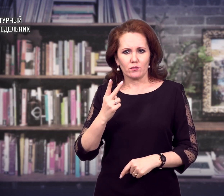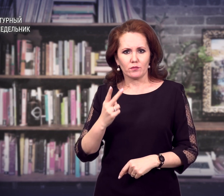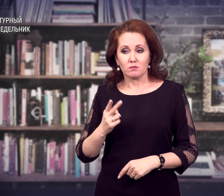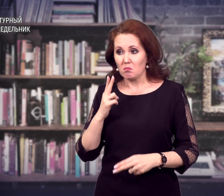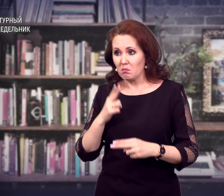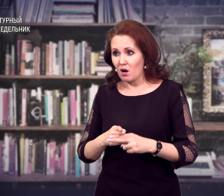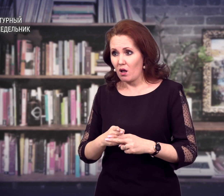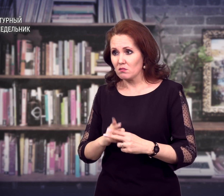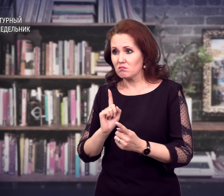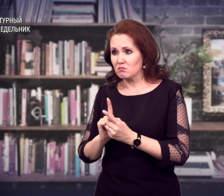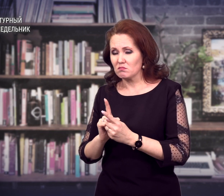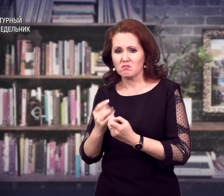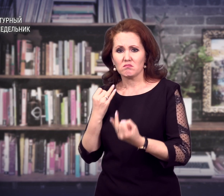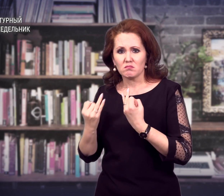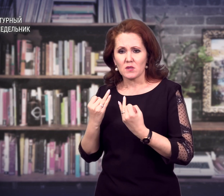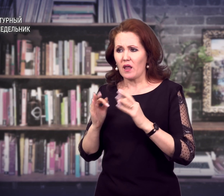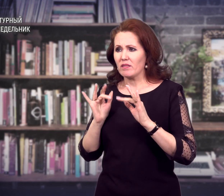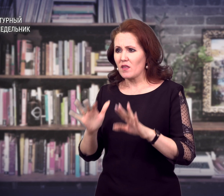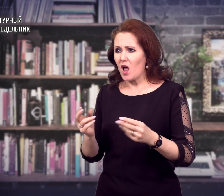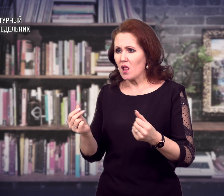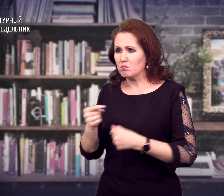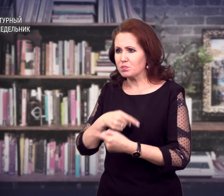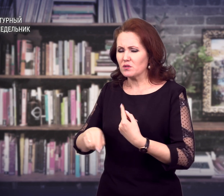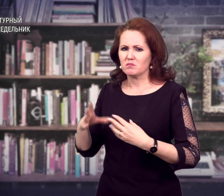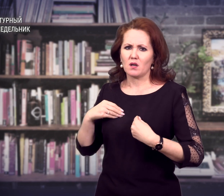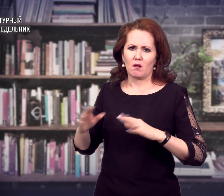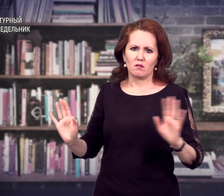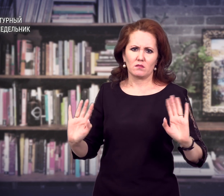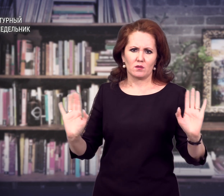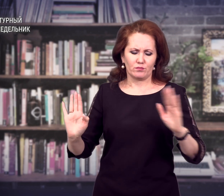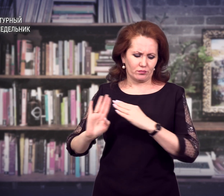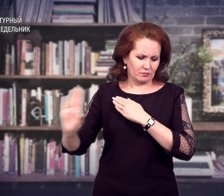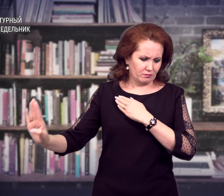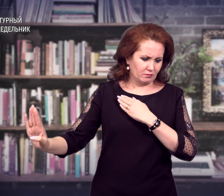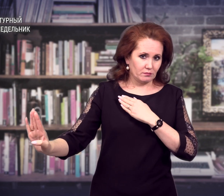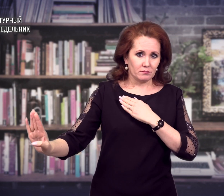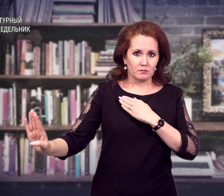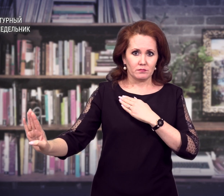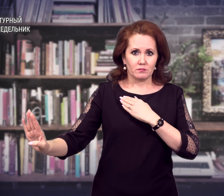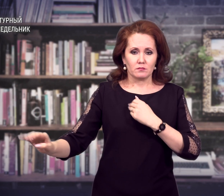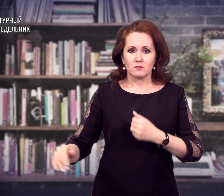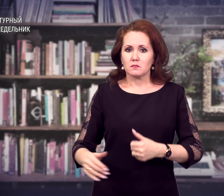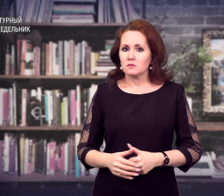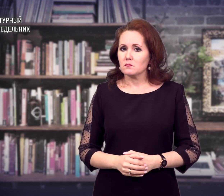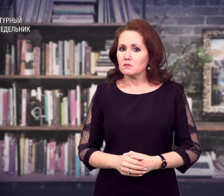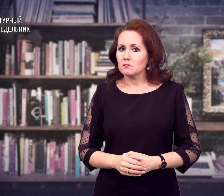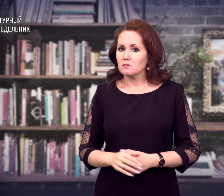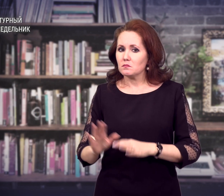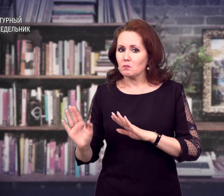Встречаться с братом и обсуждать дела бизнеса, никто не хотел.